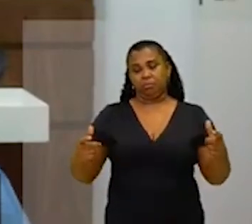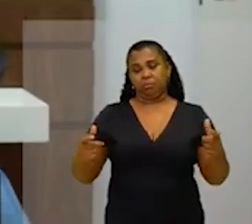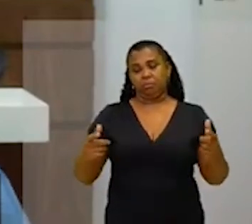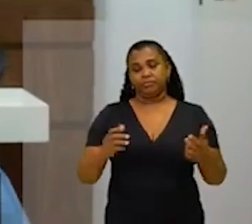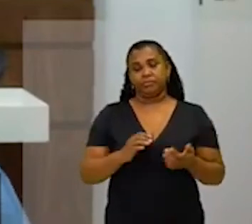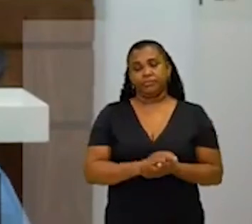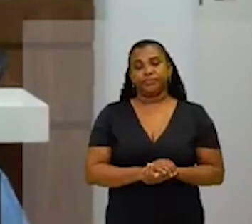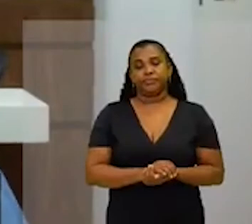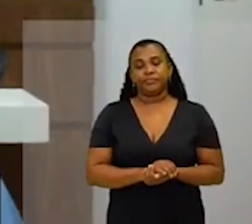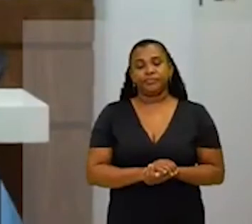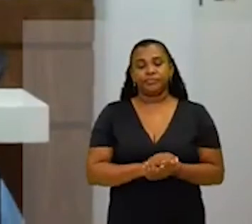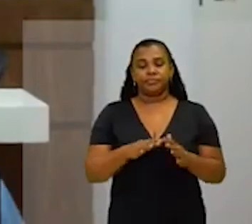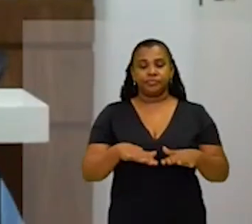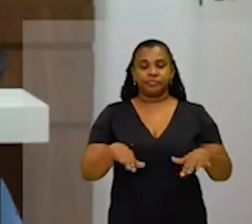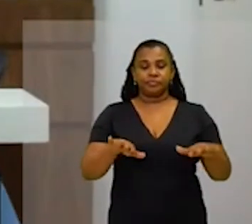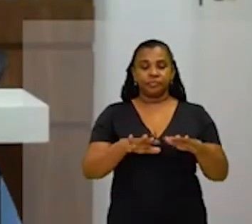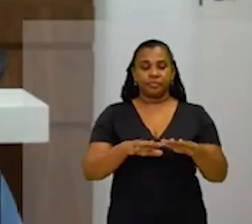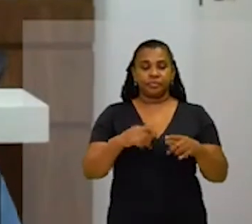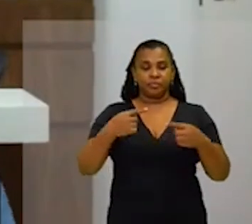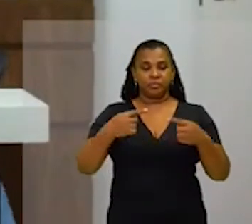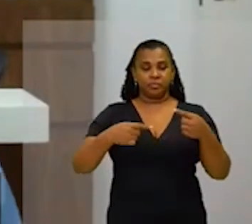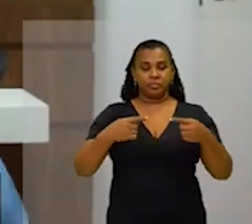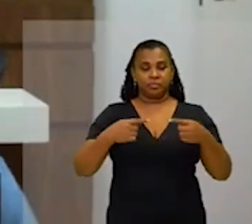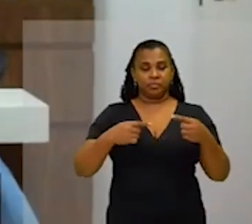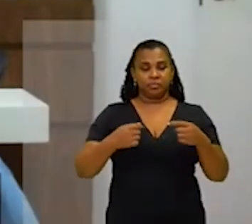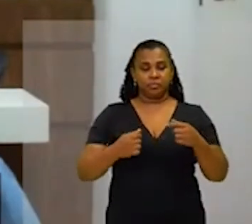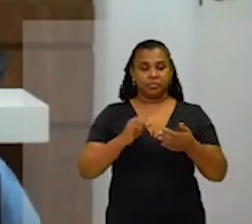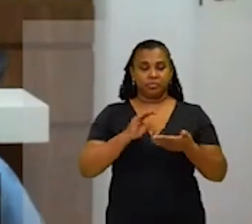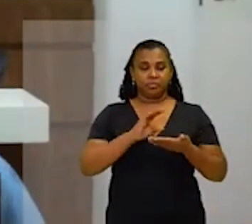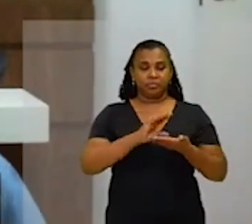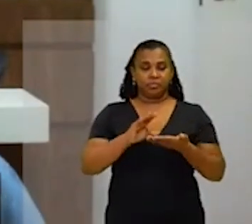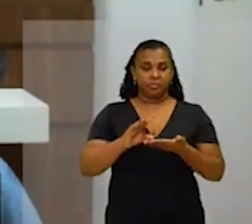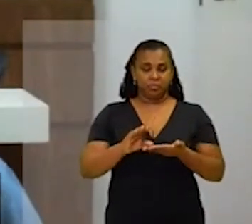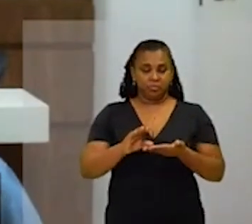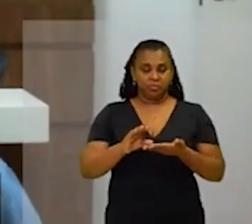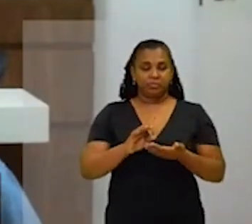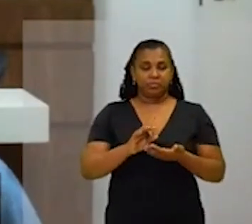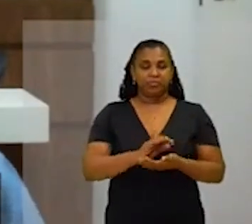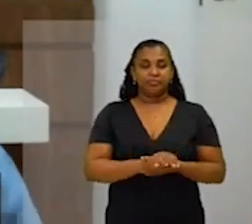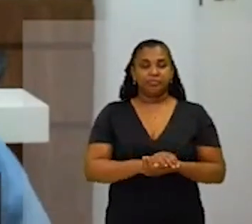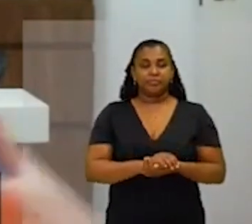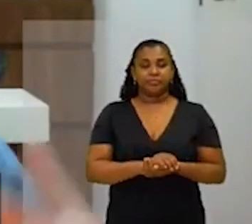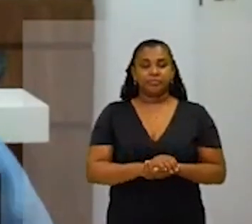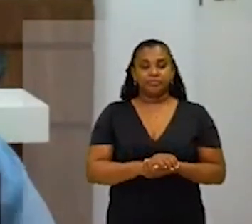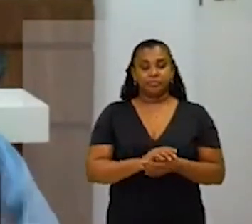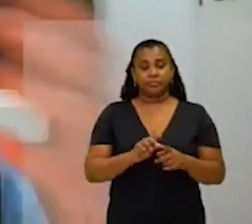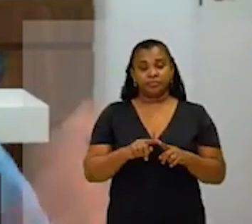nesse mercado financeiro estritamente levar a pessoa aqui mas quando quando a gente quer